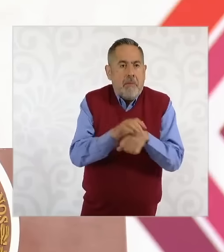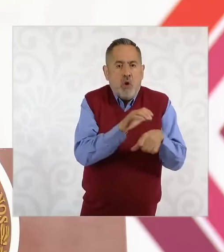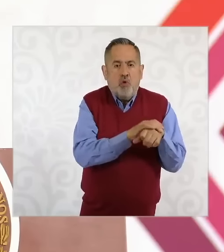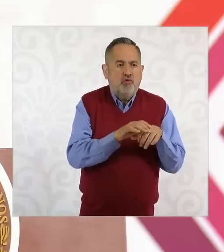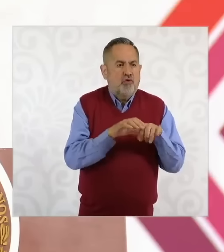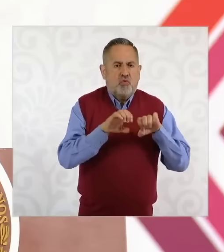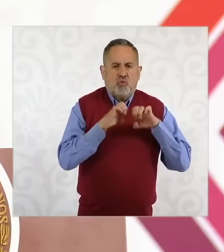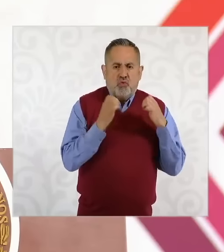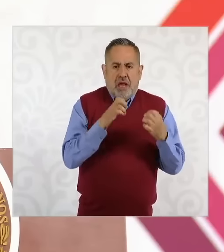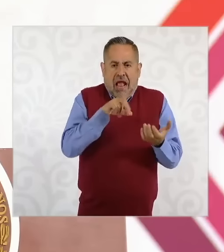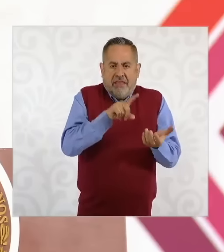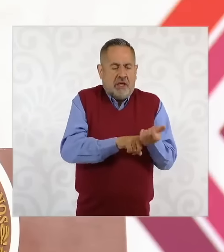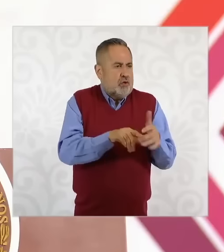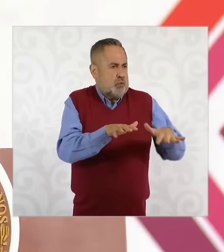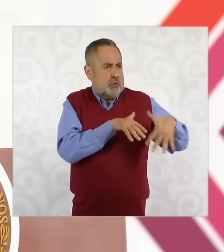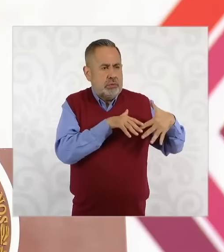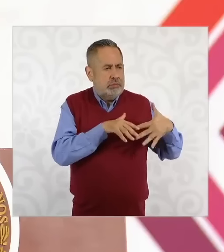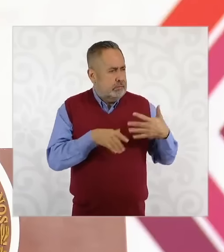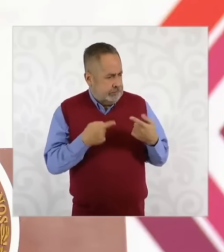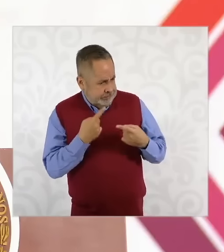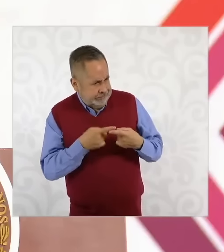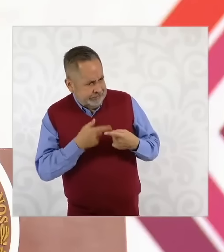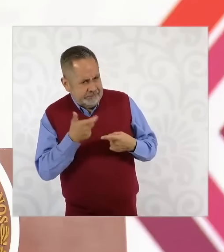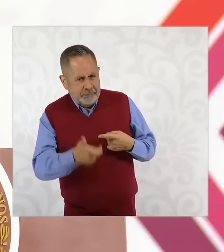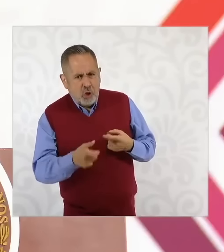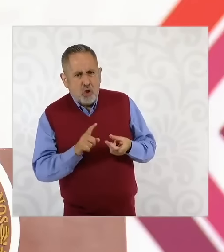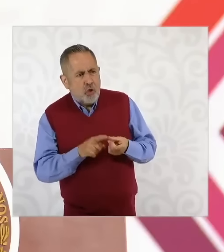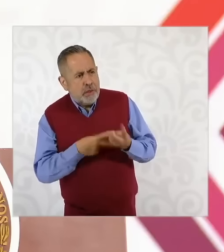Como diría el presidente López Obrador, ¿quién pompó? O sea, ¿de dónde salió ese dinero?